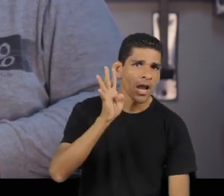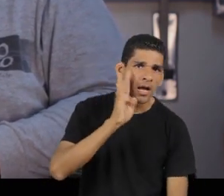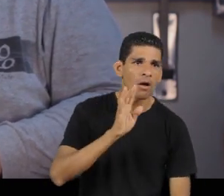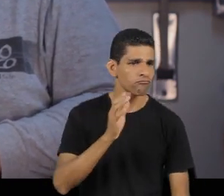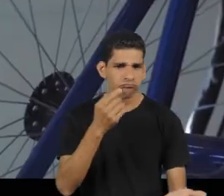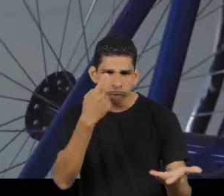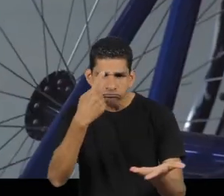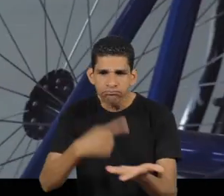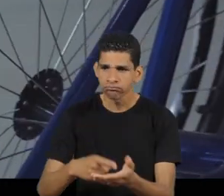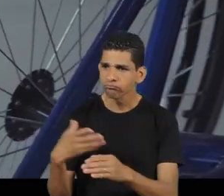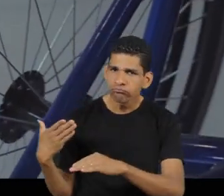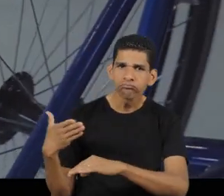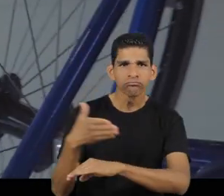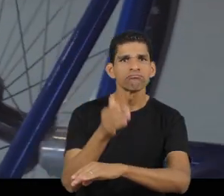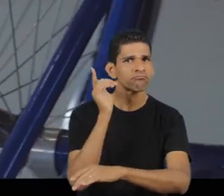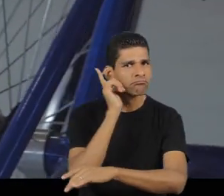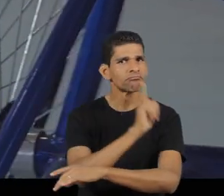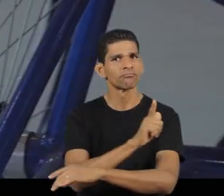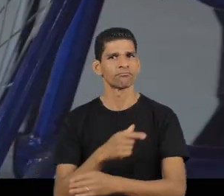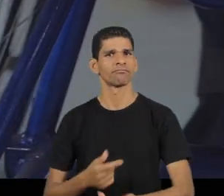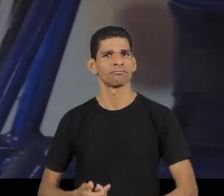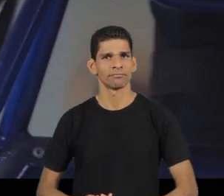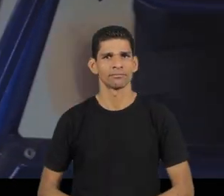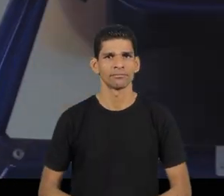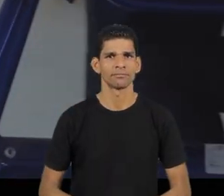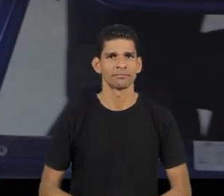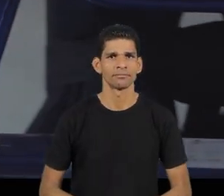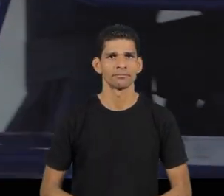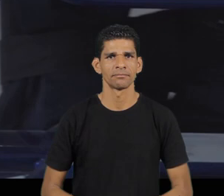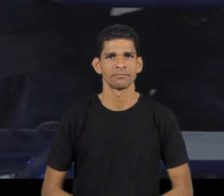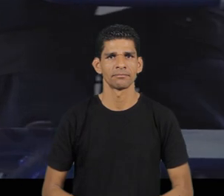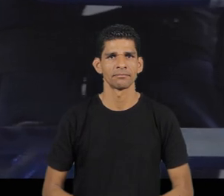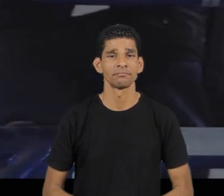esportes, junto com natação adaptada que eu participo aqui.